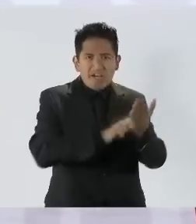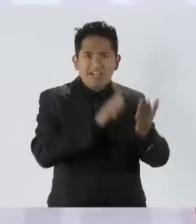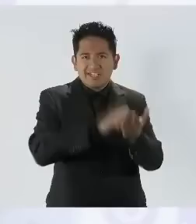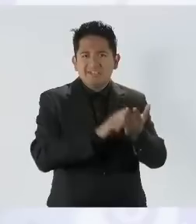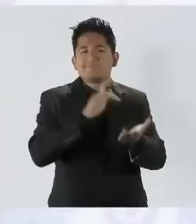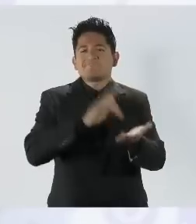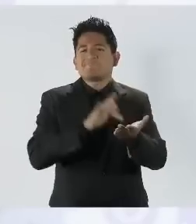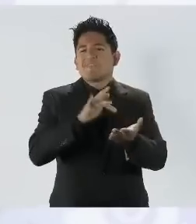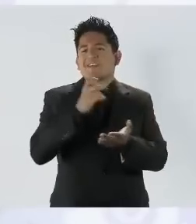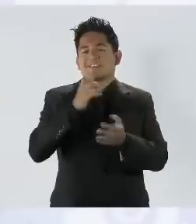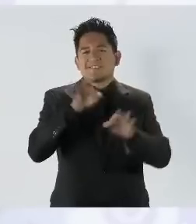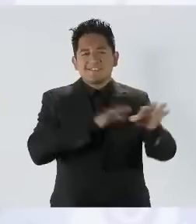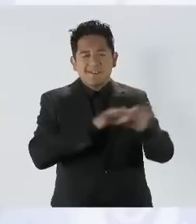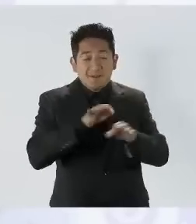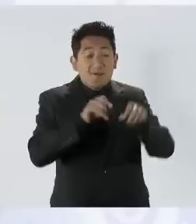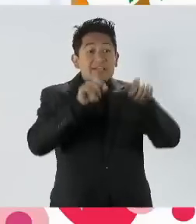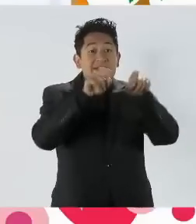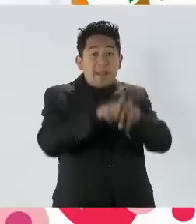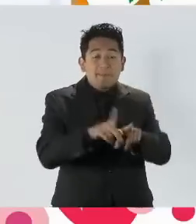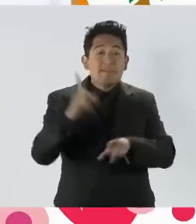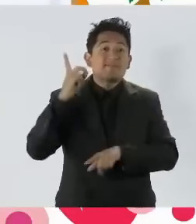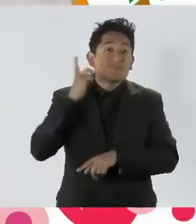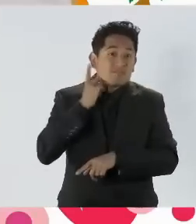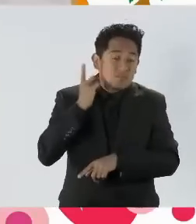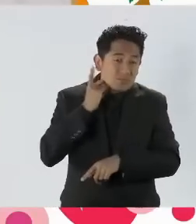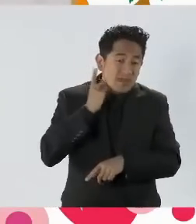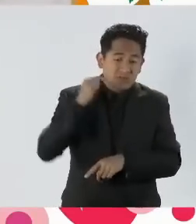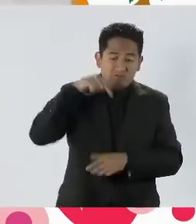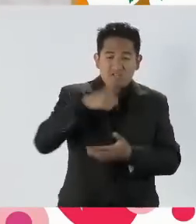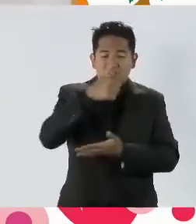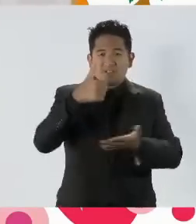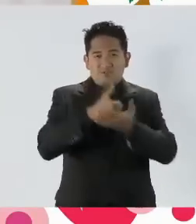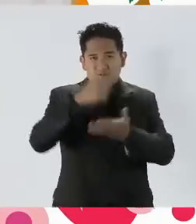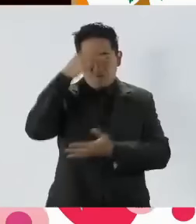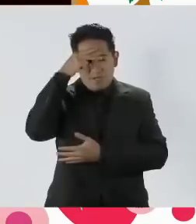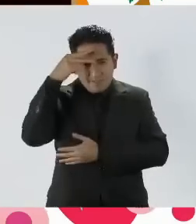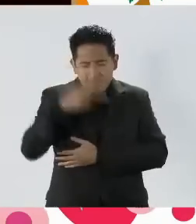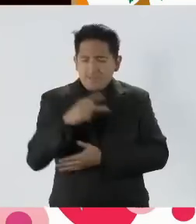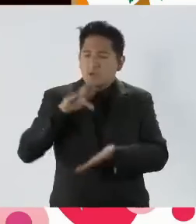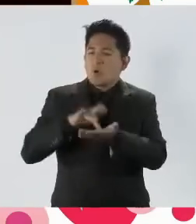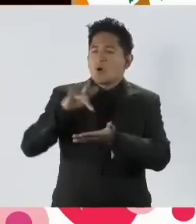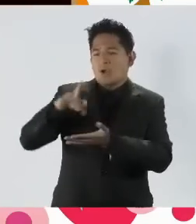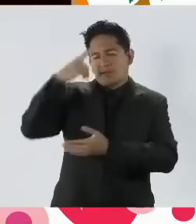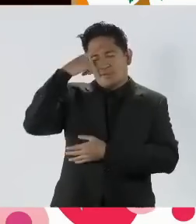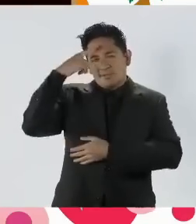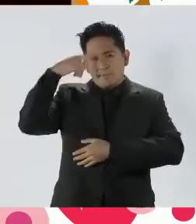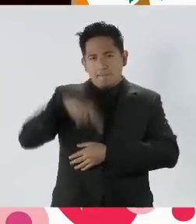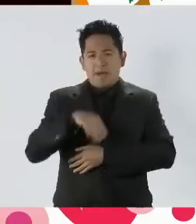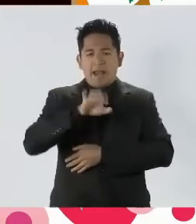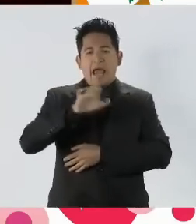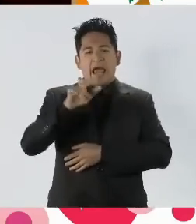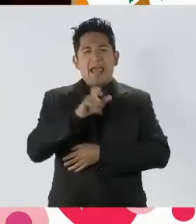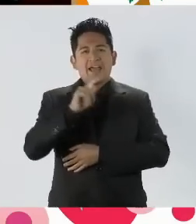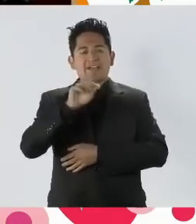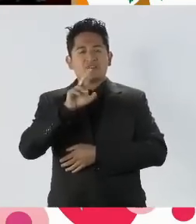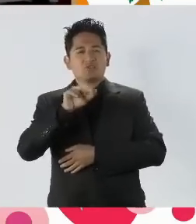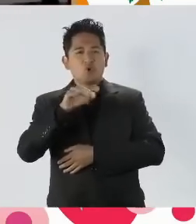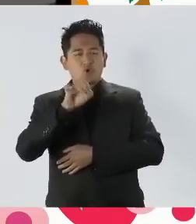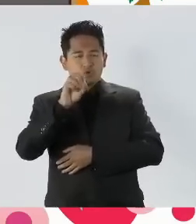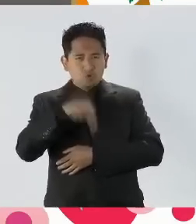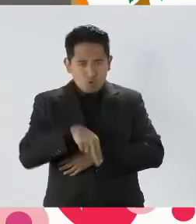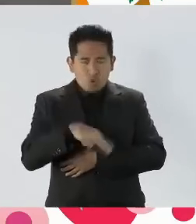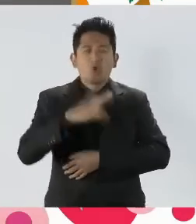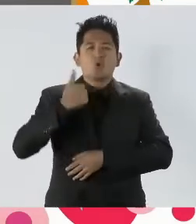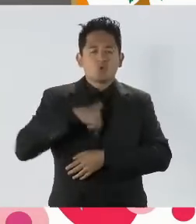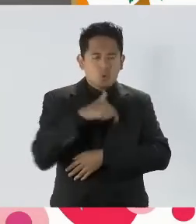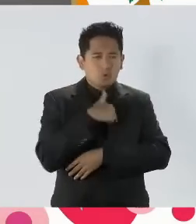para aumentar la pena del este delito y también se va a crear la nueva fiscalía especializada